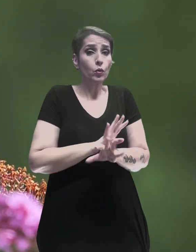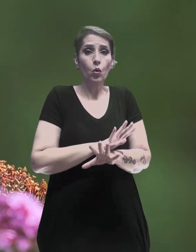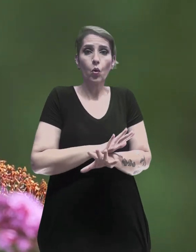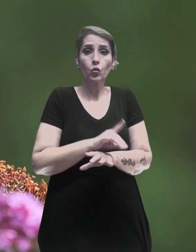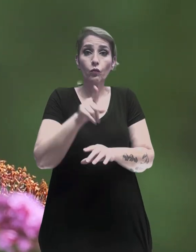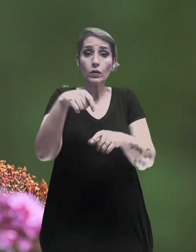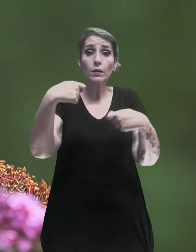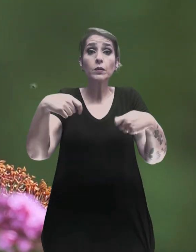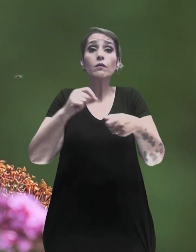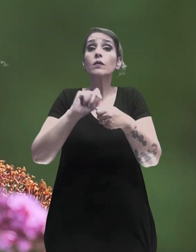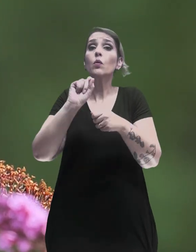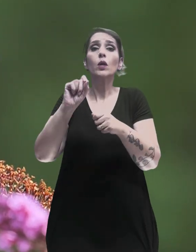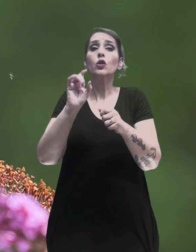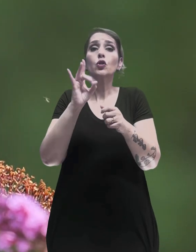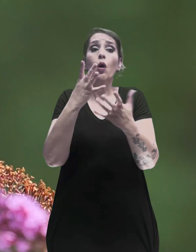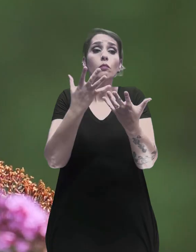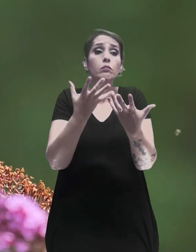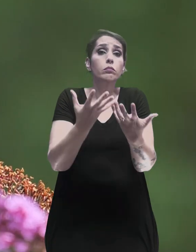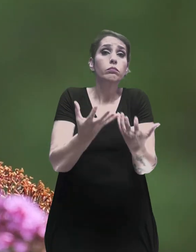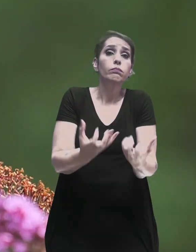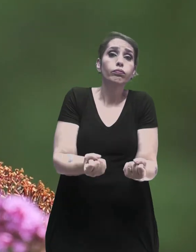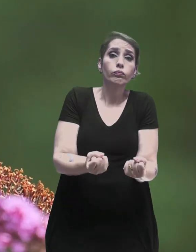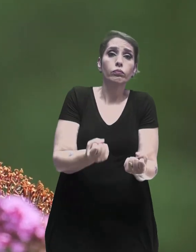Apenas permita-se repousar nela.